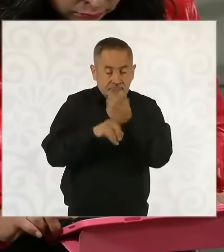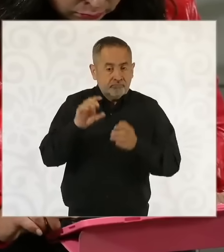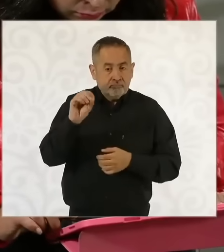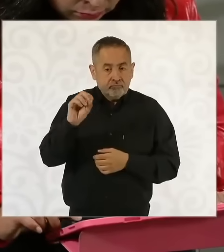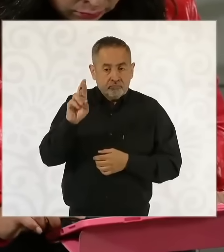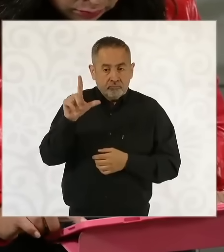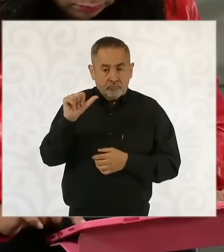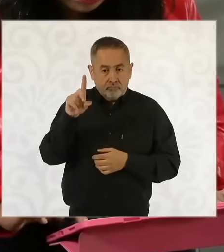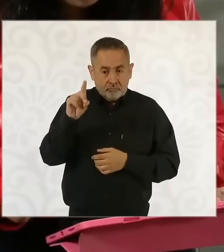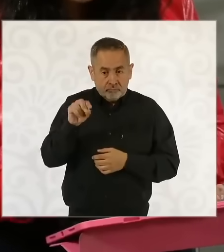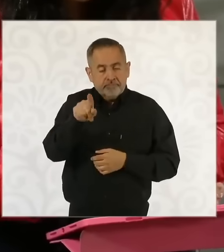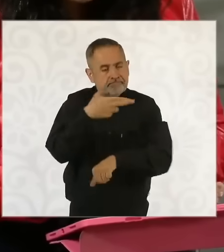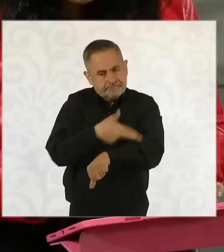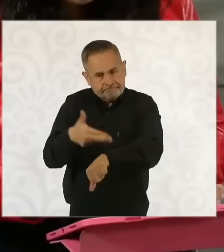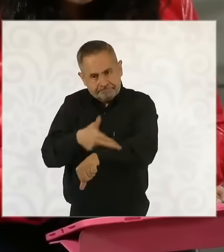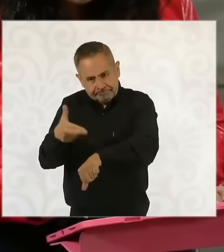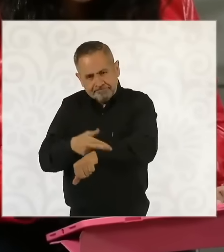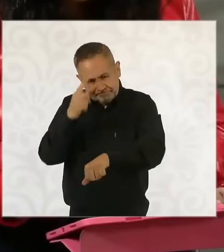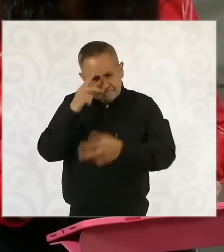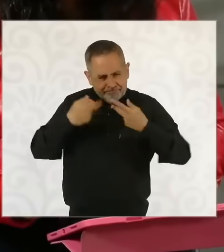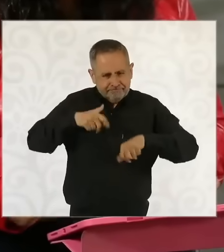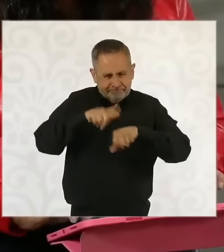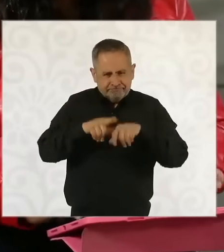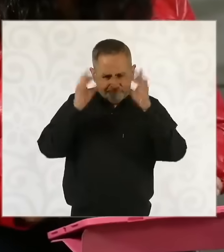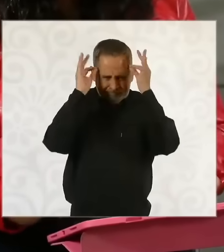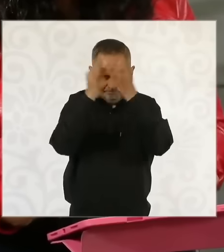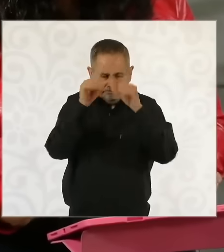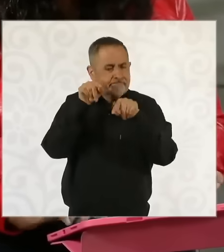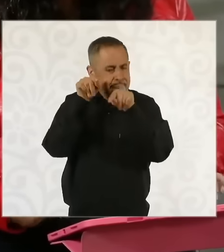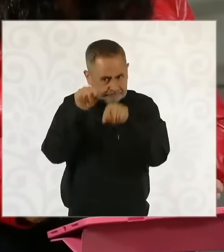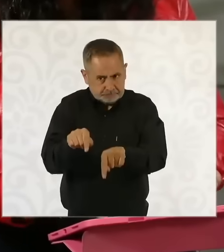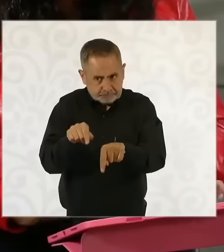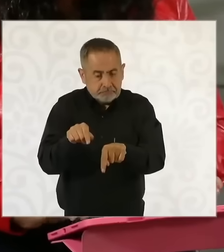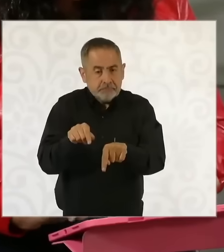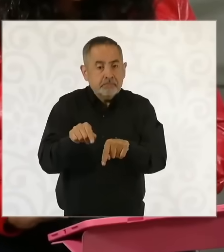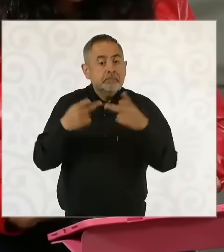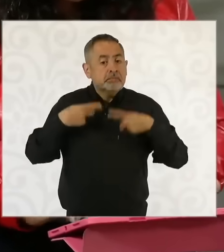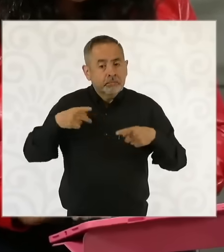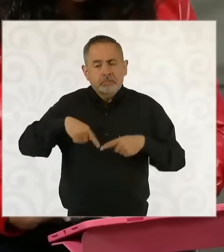Florida donde se hacen los trámites personales consulares eh gente amable precisamente del